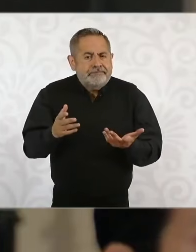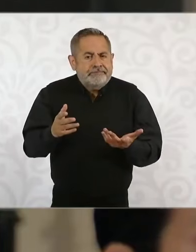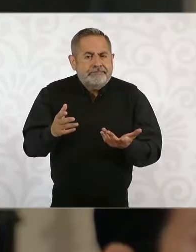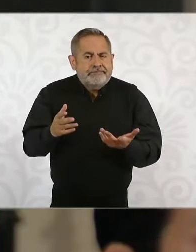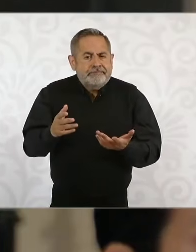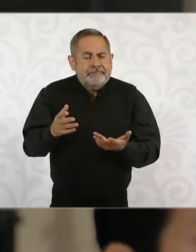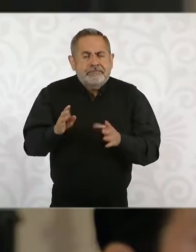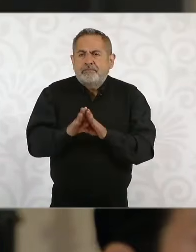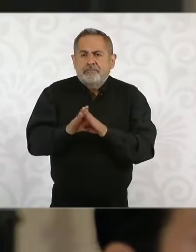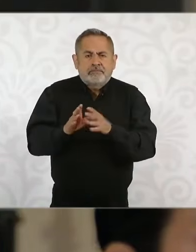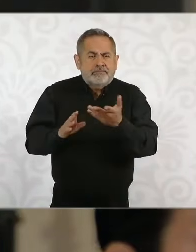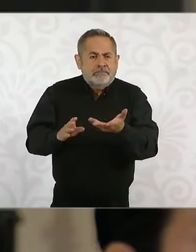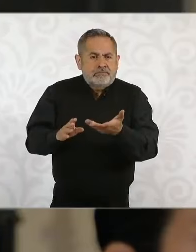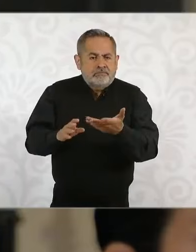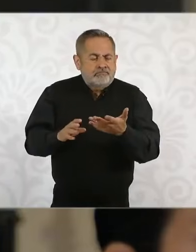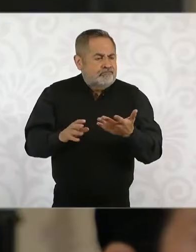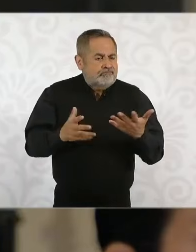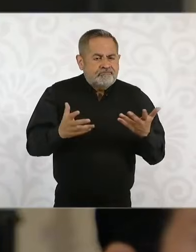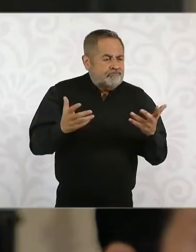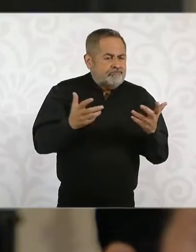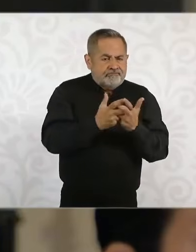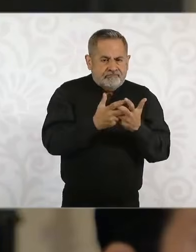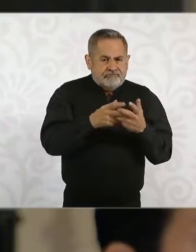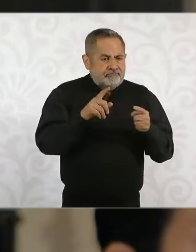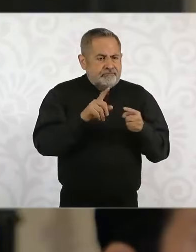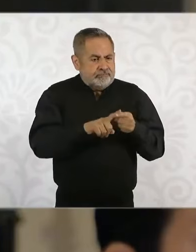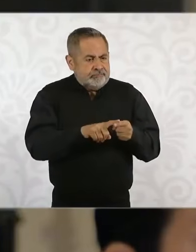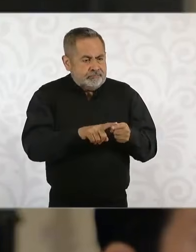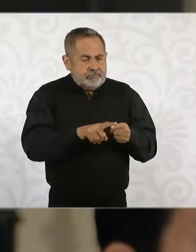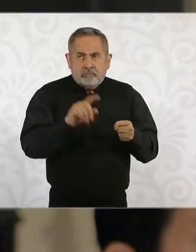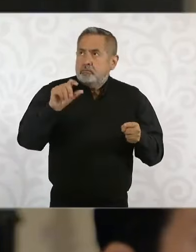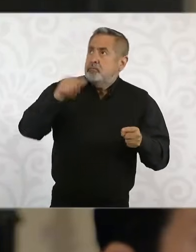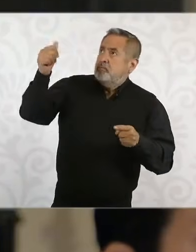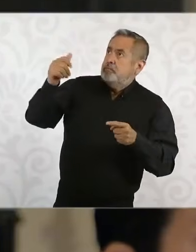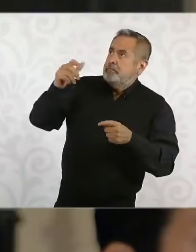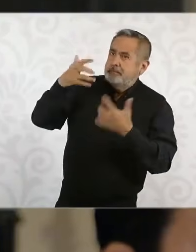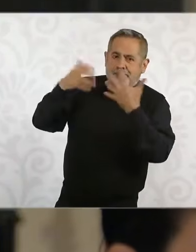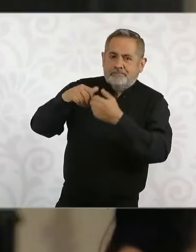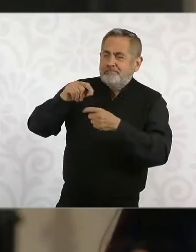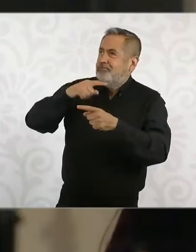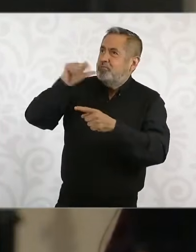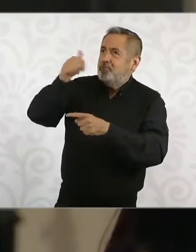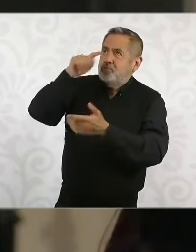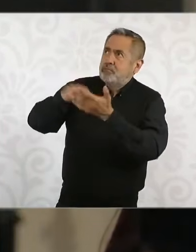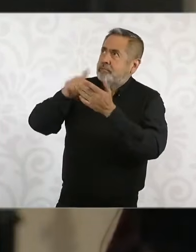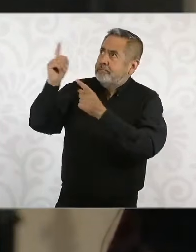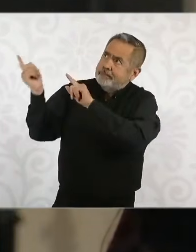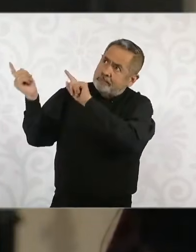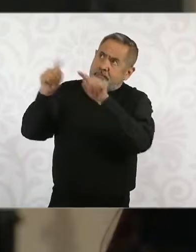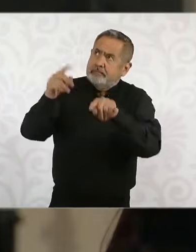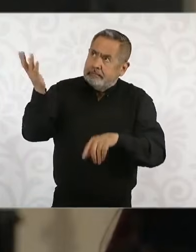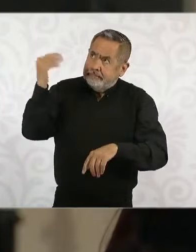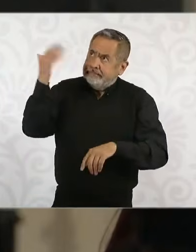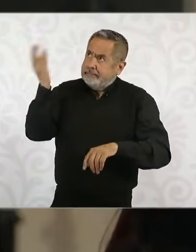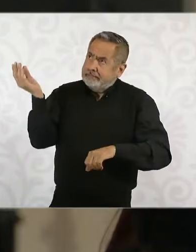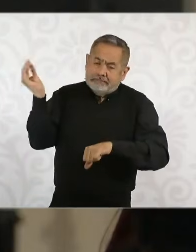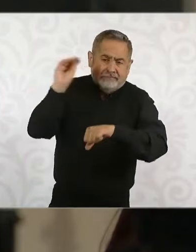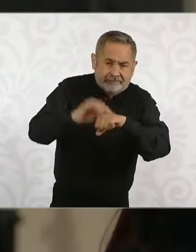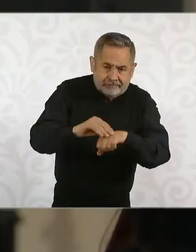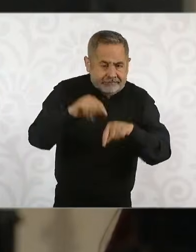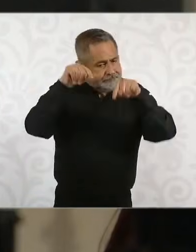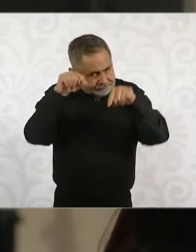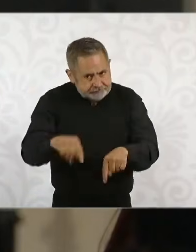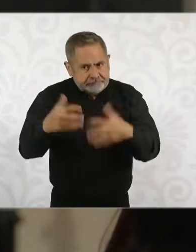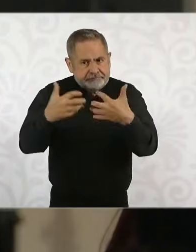hacer esta interacción entre el N Shoring, que es esta importante reolocalización de las empresas